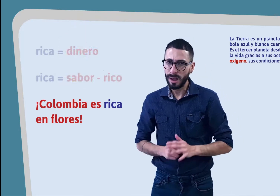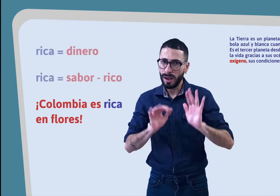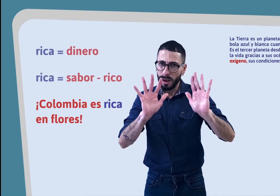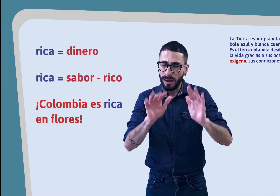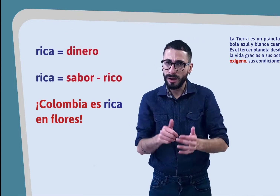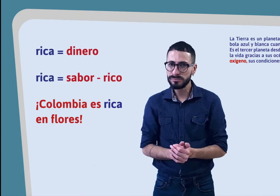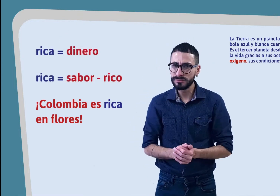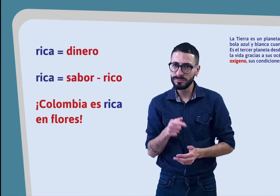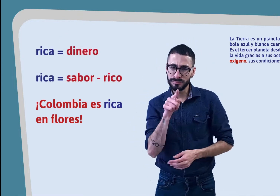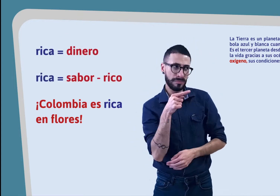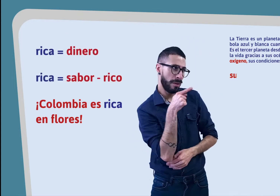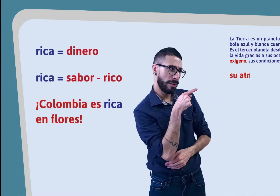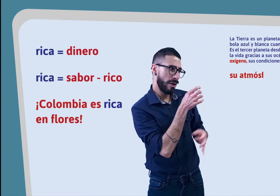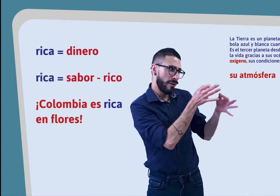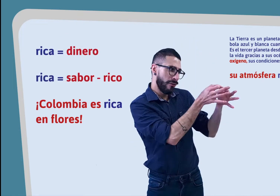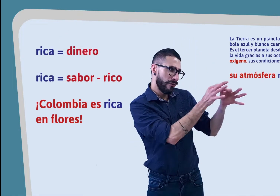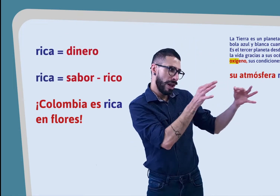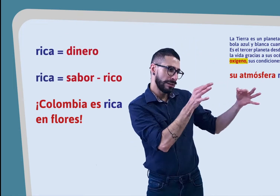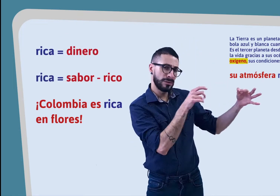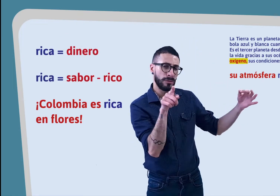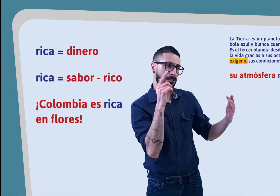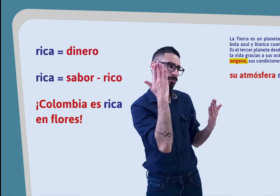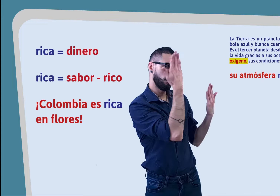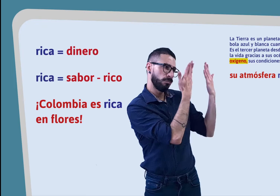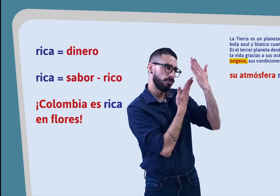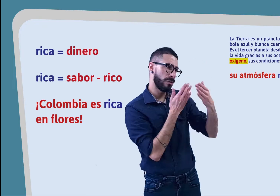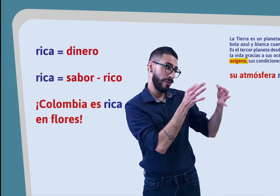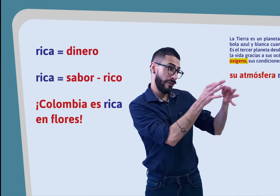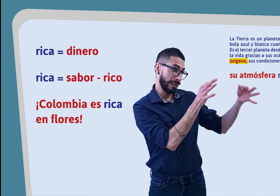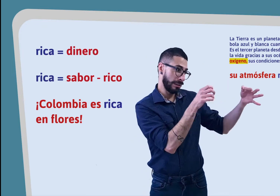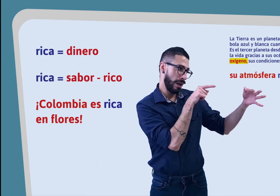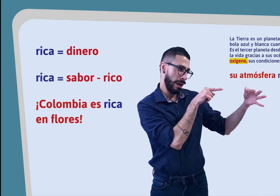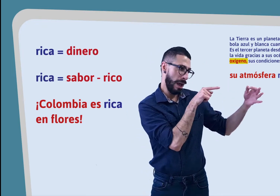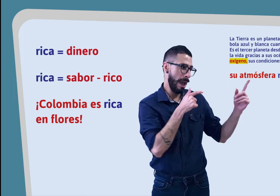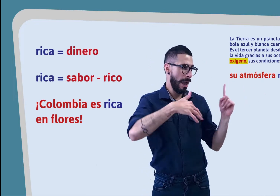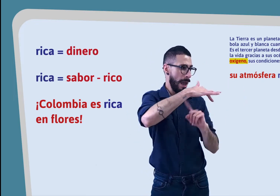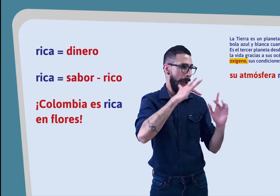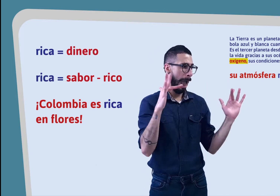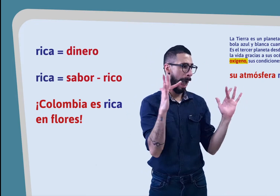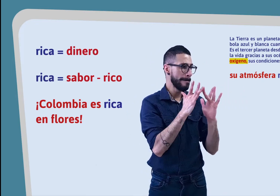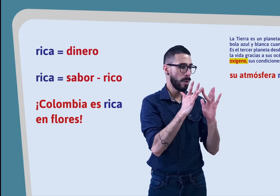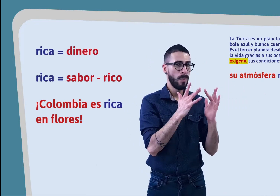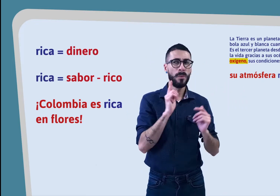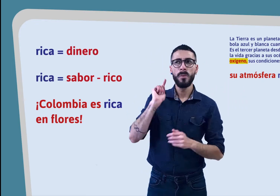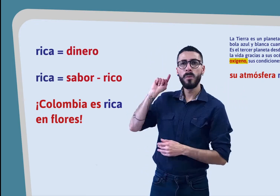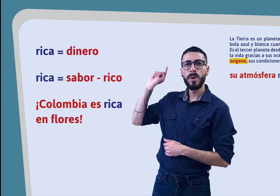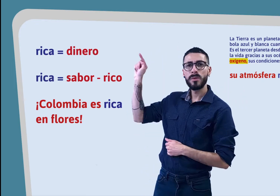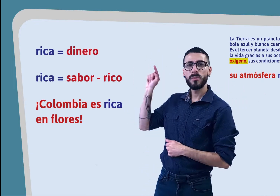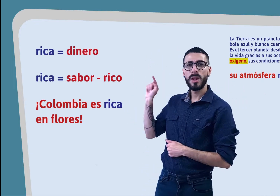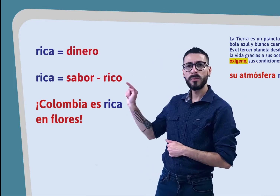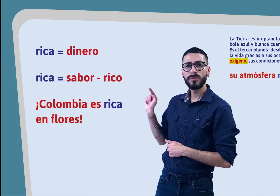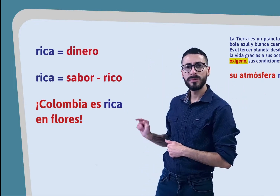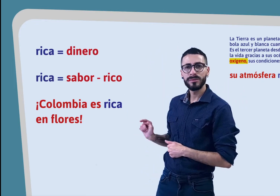Pero ¿Cuál seña correspondería a esta frase del texto? Analicemos.